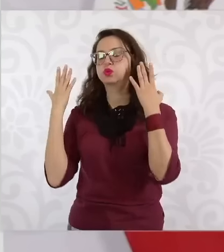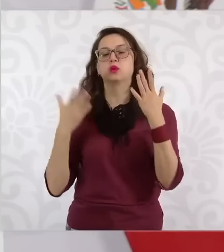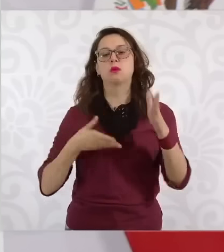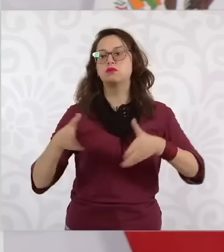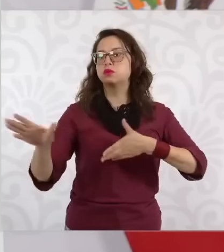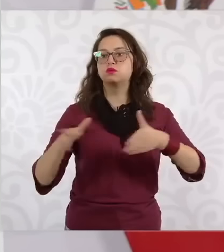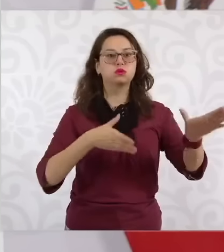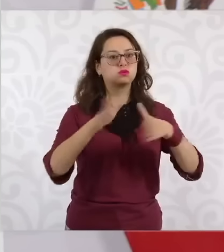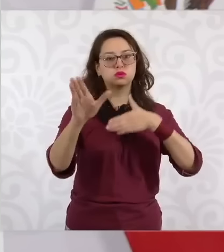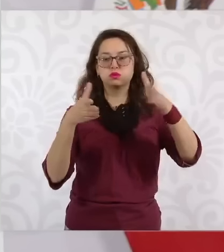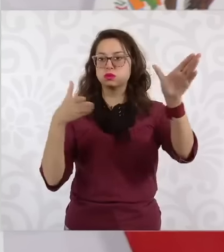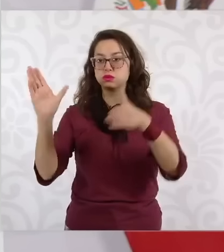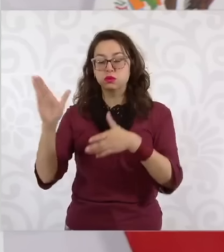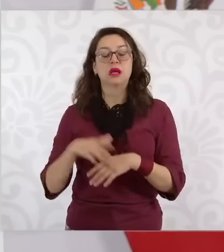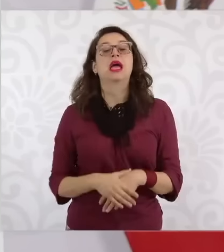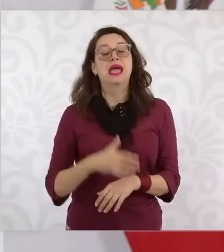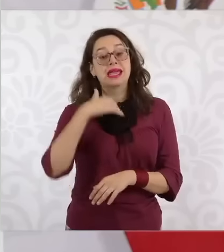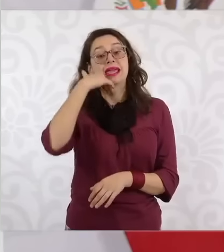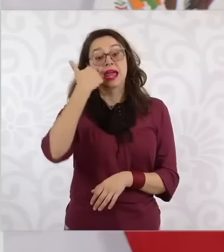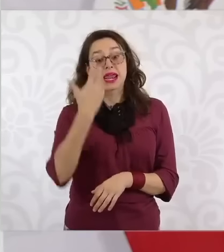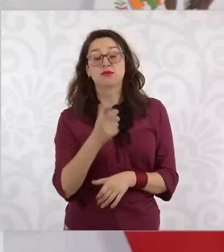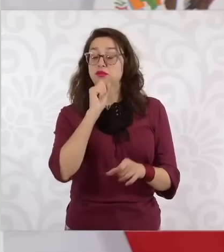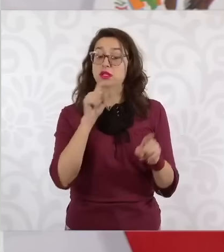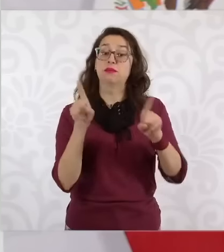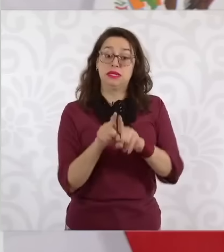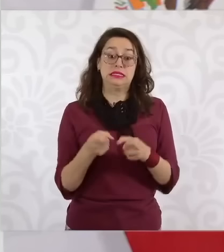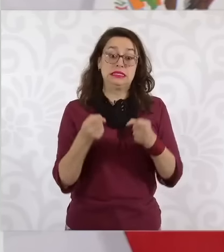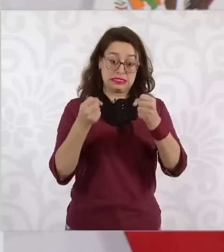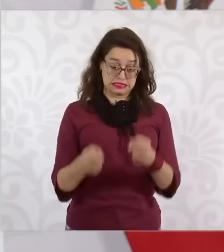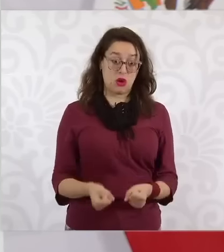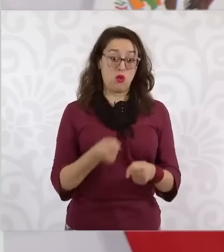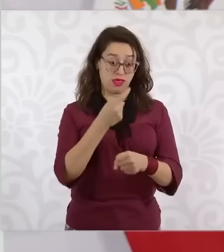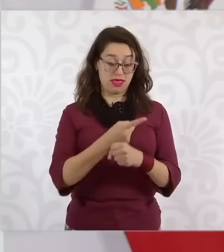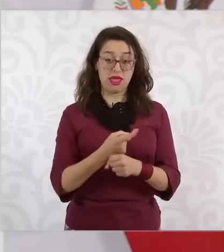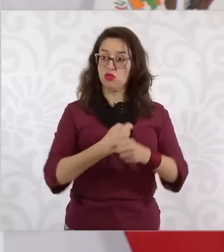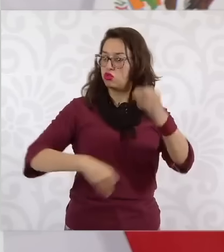comercio exterior. Queremos mejorar la segurad la seguridad de todas las autopistas y estamos